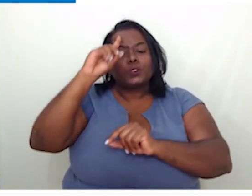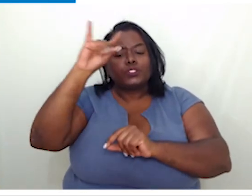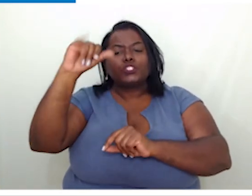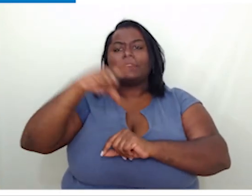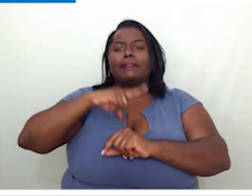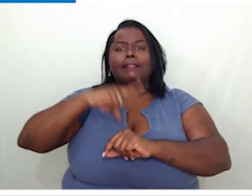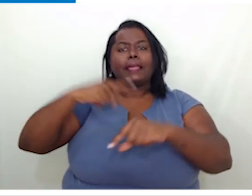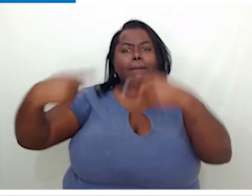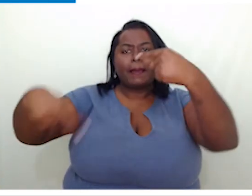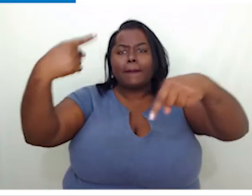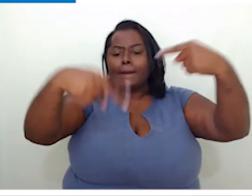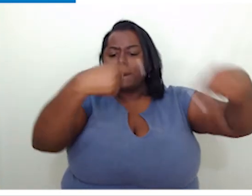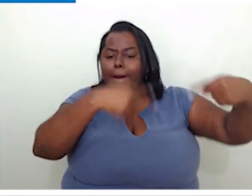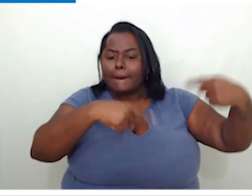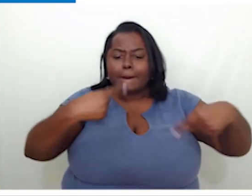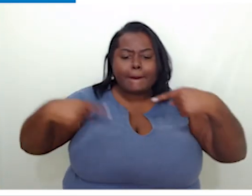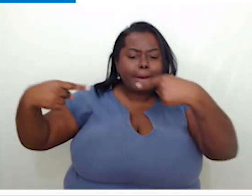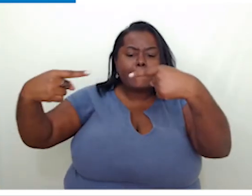Próximamente, la parte de discusión.